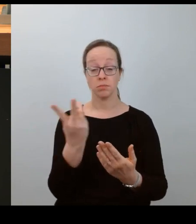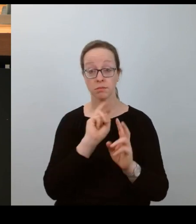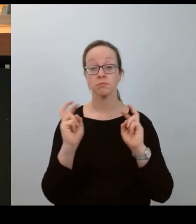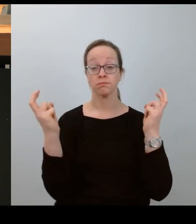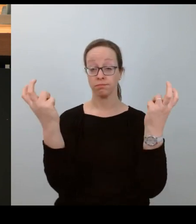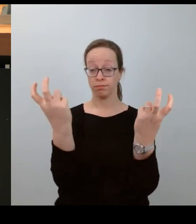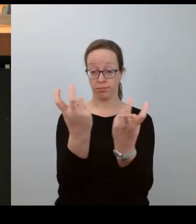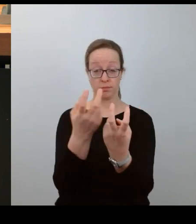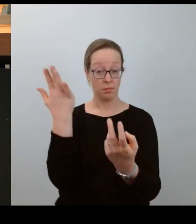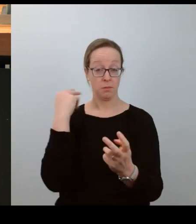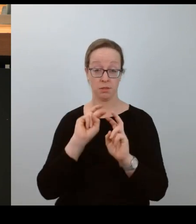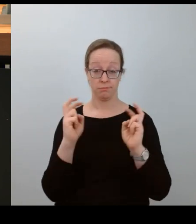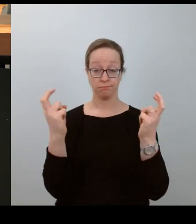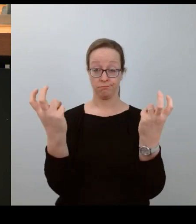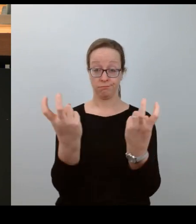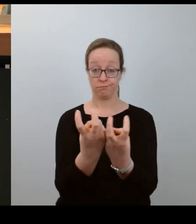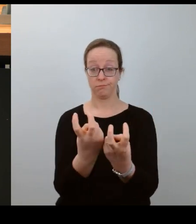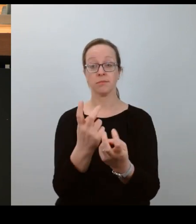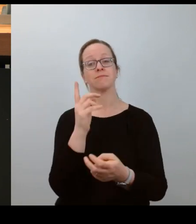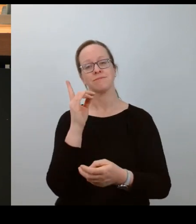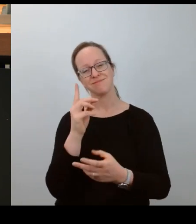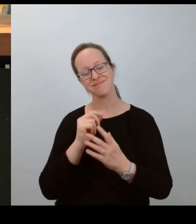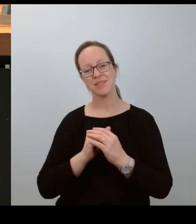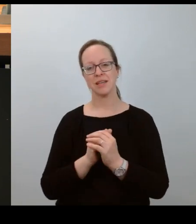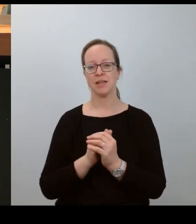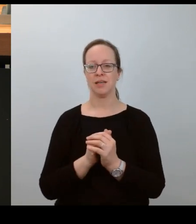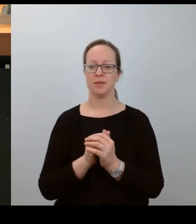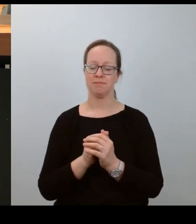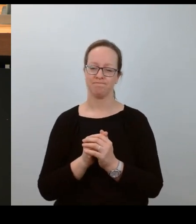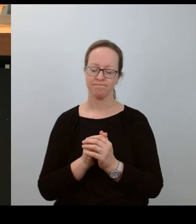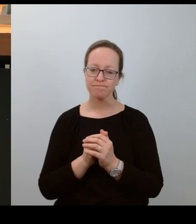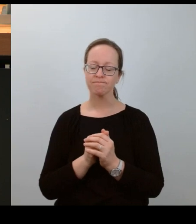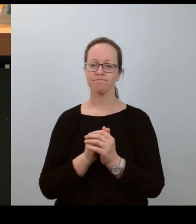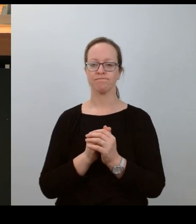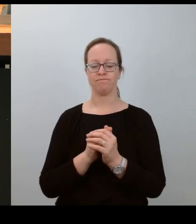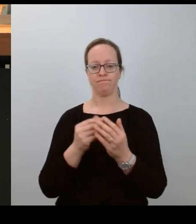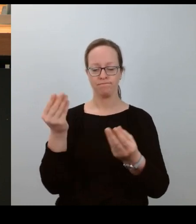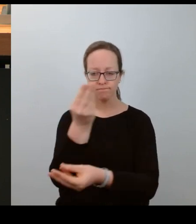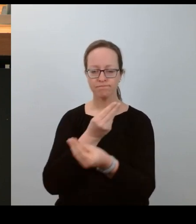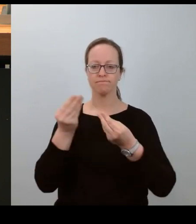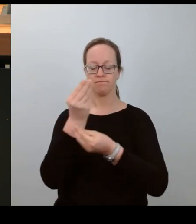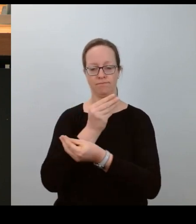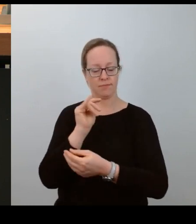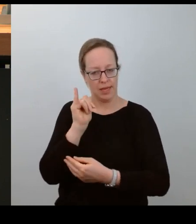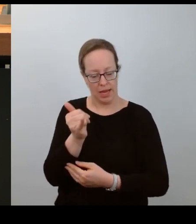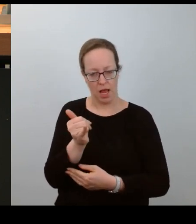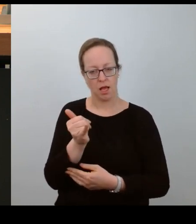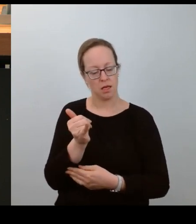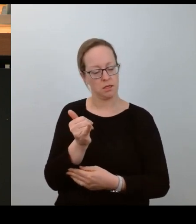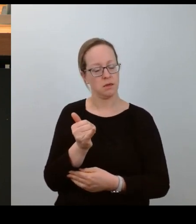wurden hingegen nicht gelebt. Was sollte zum Beispiel der GSE geschehen? Die weiteren als General Mieter von gehen und so weiter?